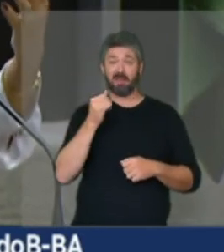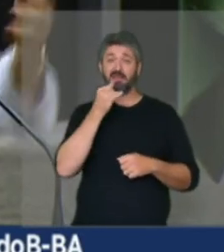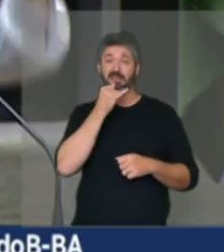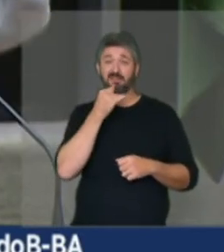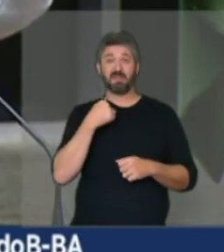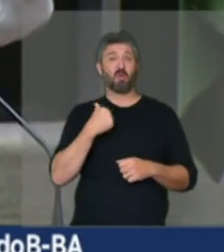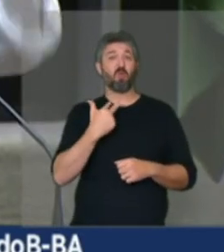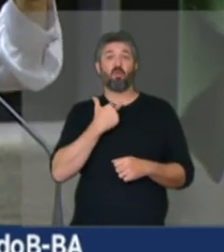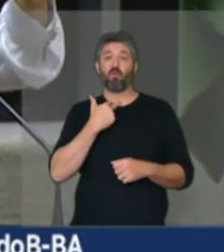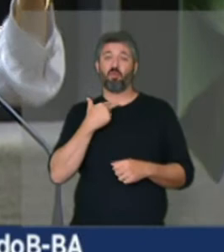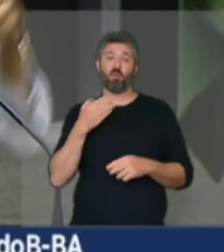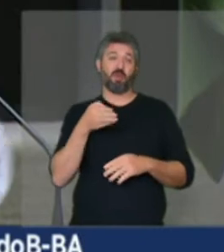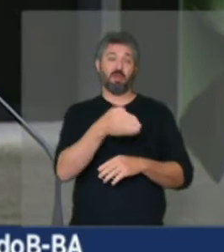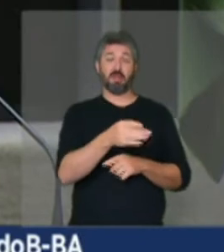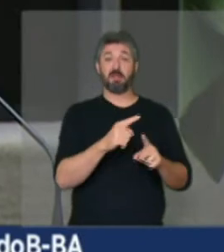INFELIZMENTE NÃO ESTAREI, MAS ESTARÁSENDO INAUGURADO PELO